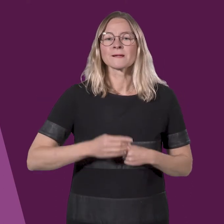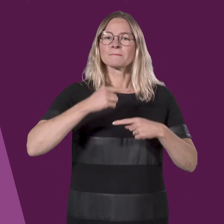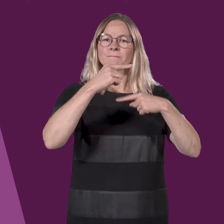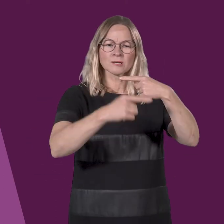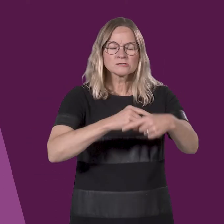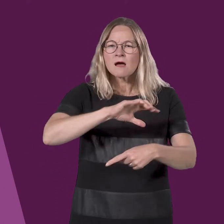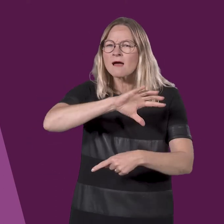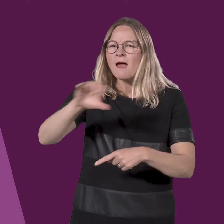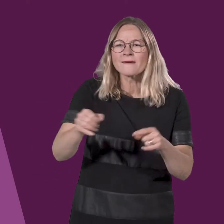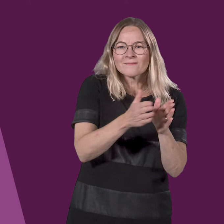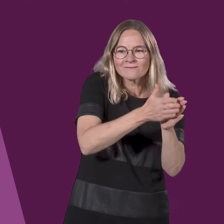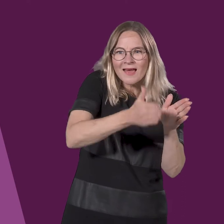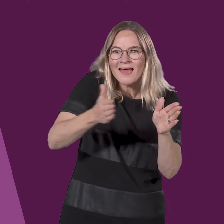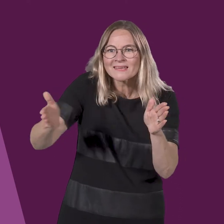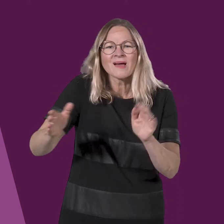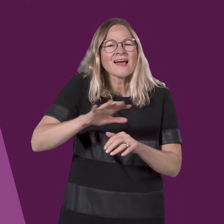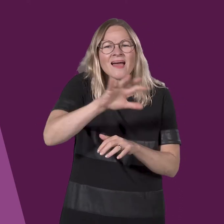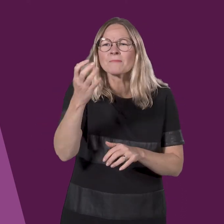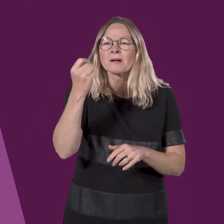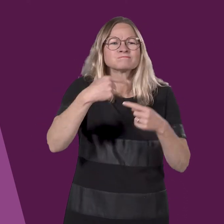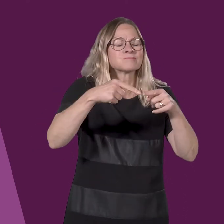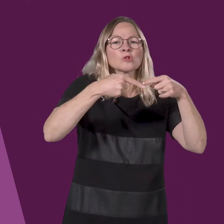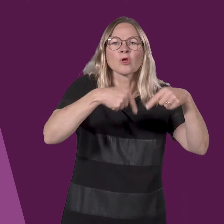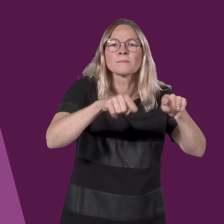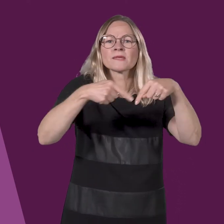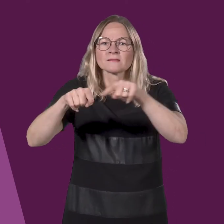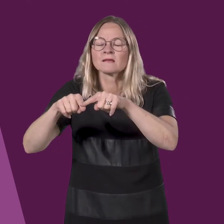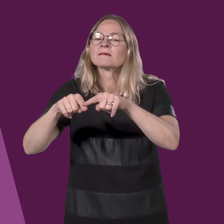Prosessin kaikissa vaiheissa ja kaikissa mahdollisissa toimielimissä -